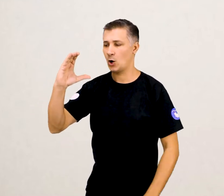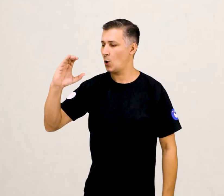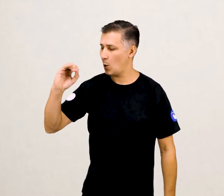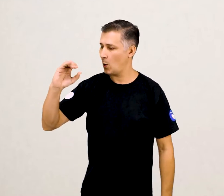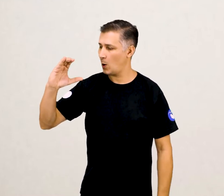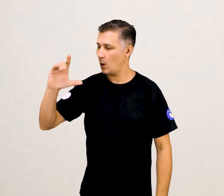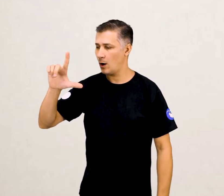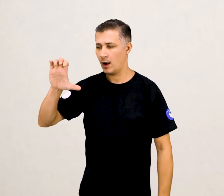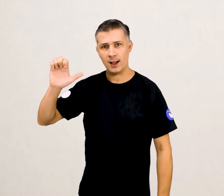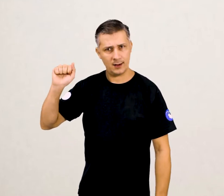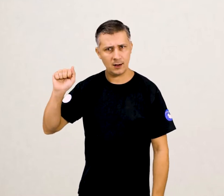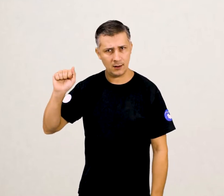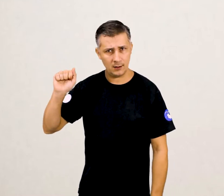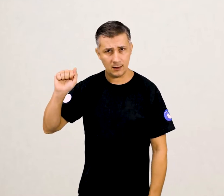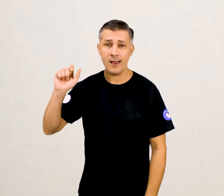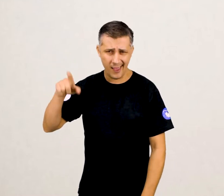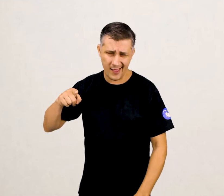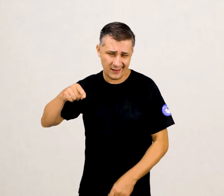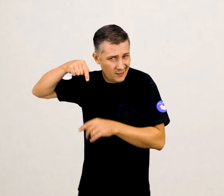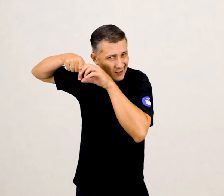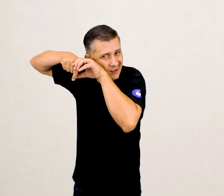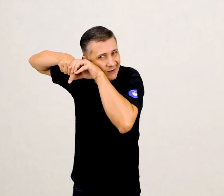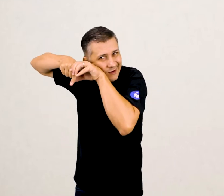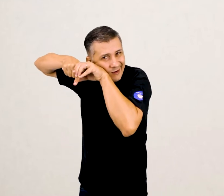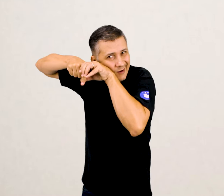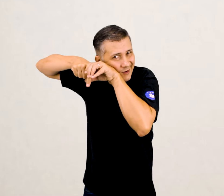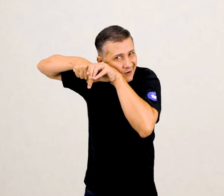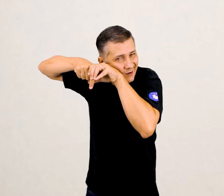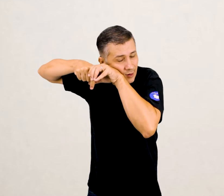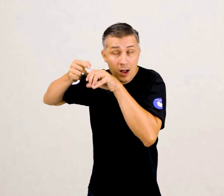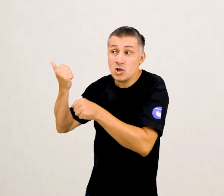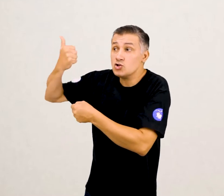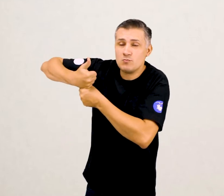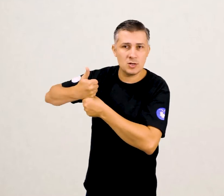Como uma espécie de substituto do nervo auditivo.